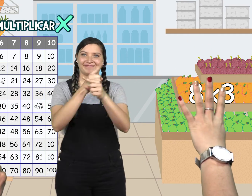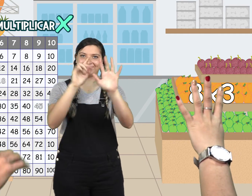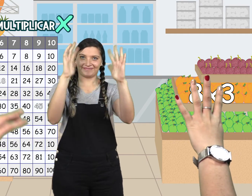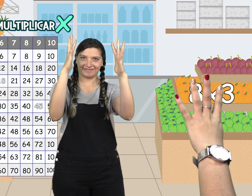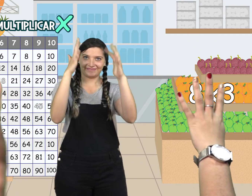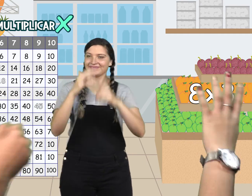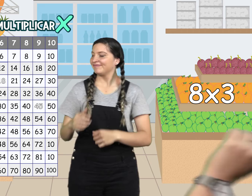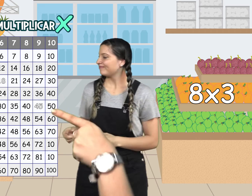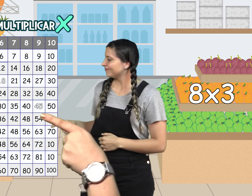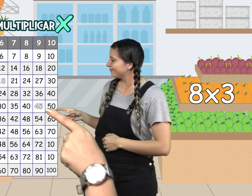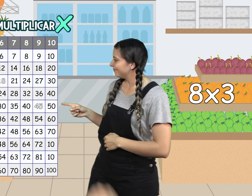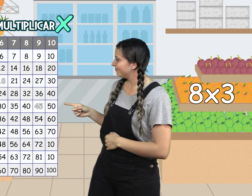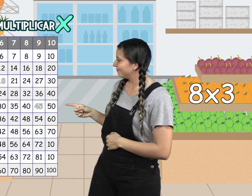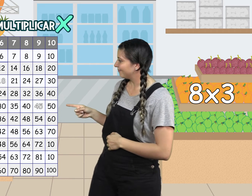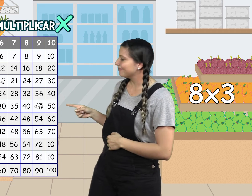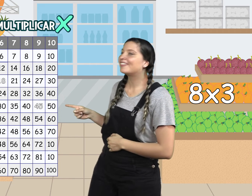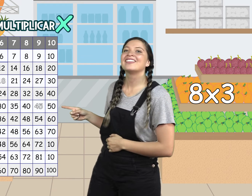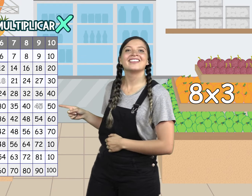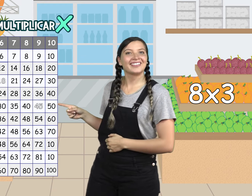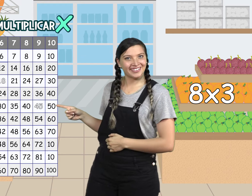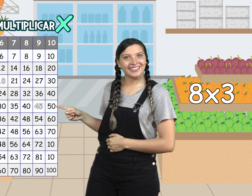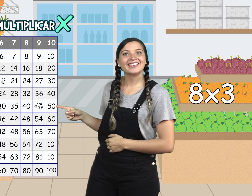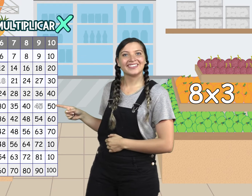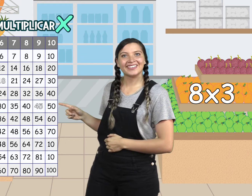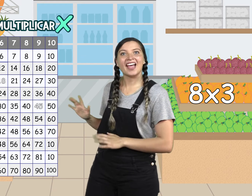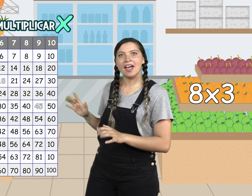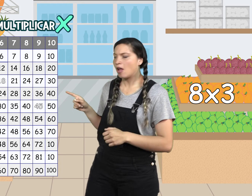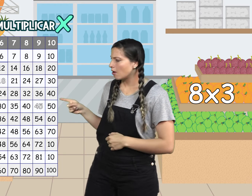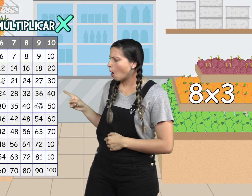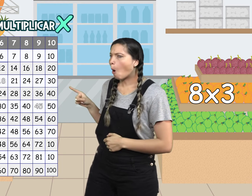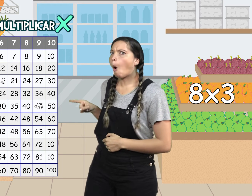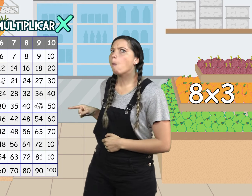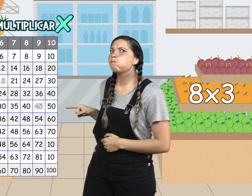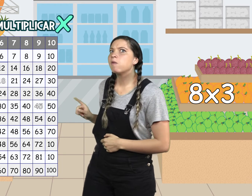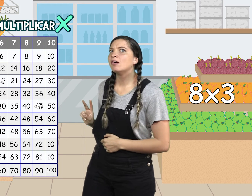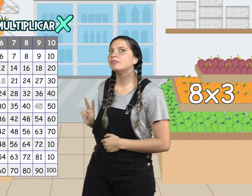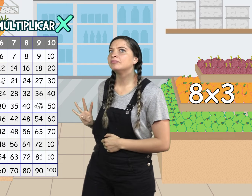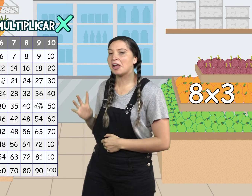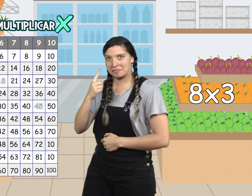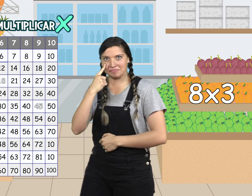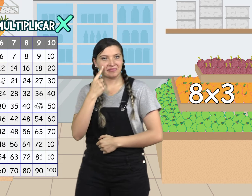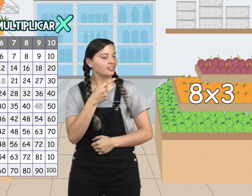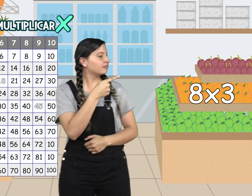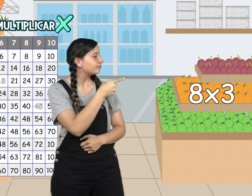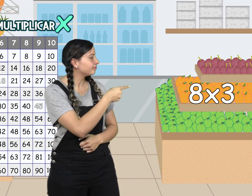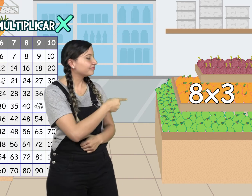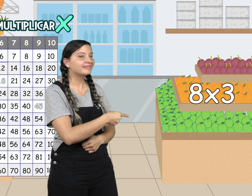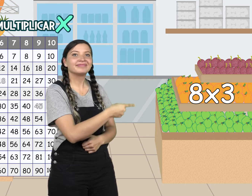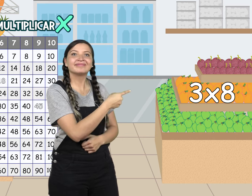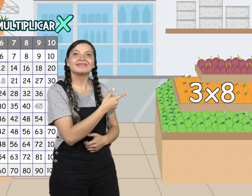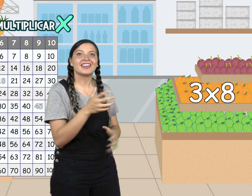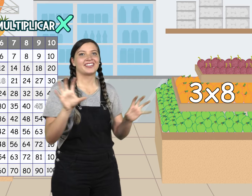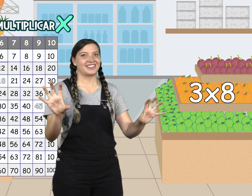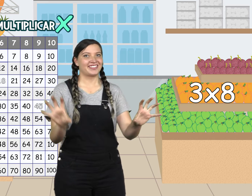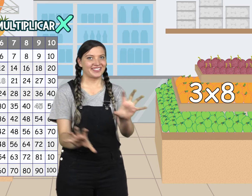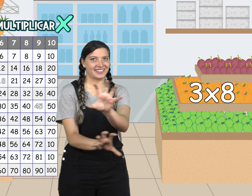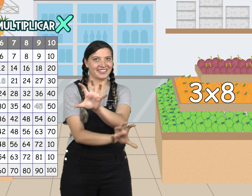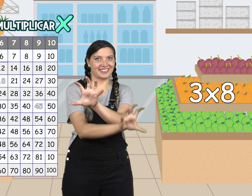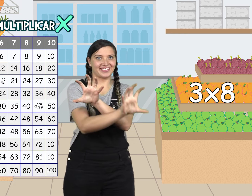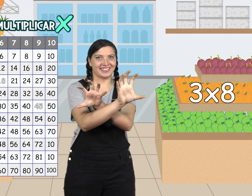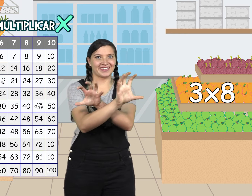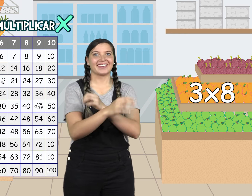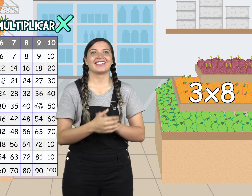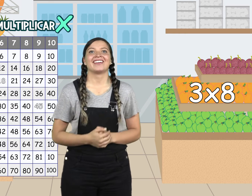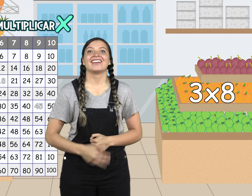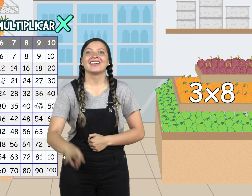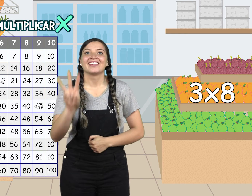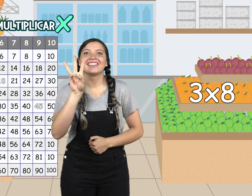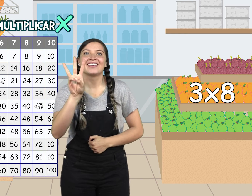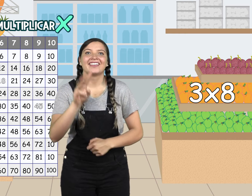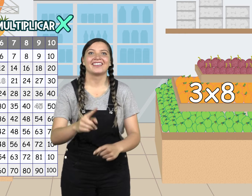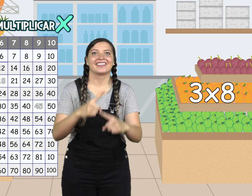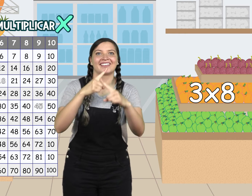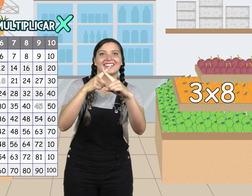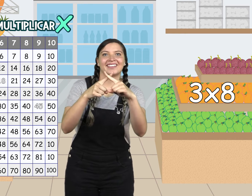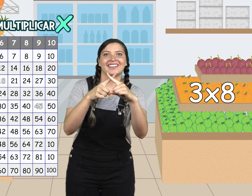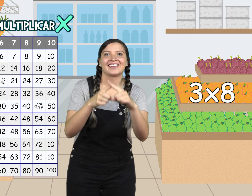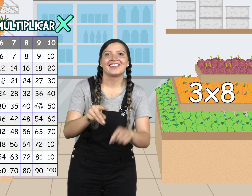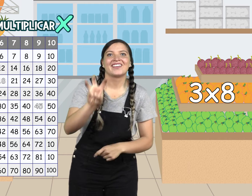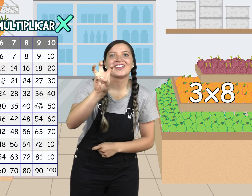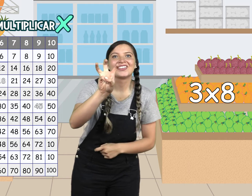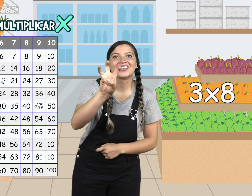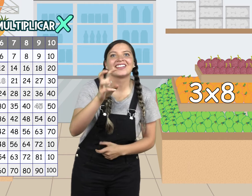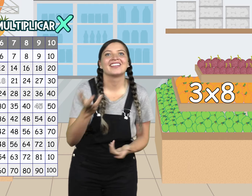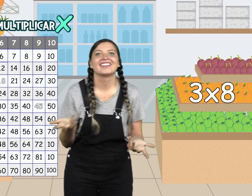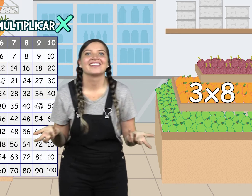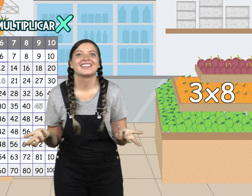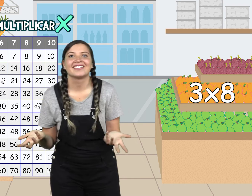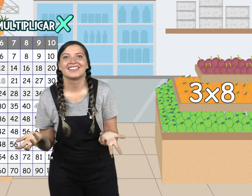Muy bien, felicitaciones. Como vemos, da veinticuatro, ¿pero vemos algún otro veinticuatro? Miremos. Invirtamos la operación, ¿cuánto es tres por ocho?